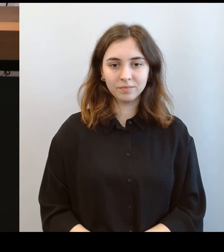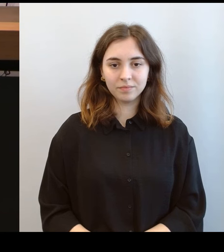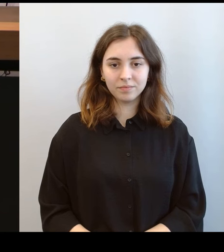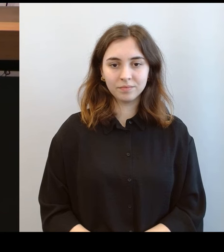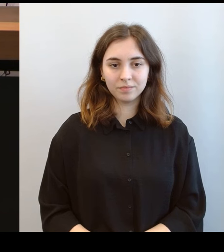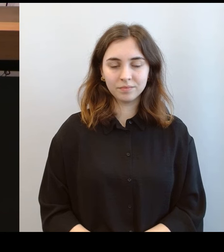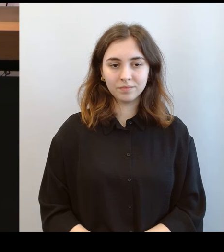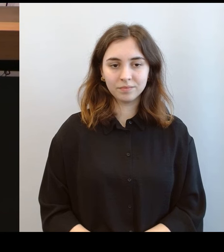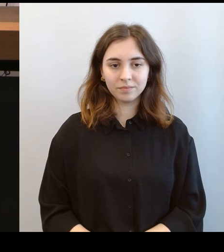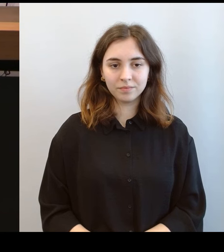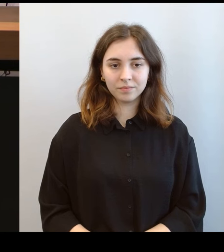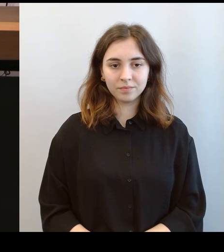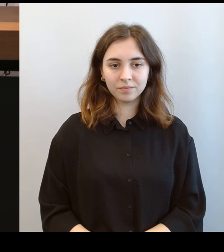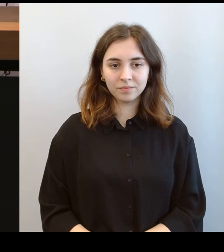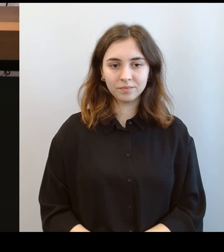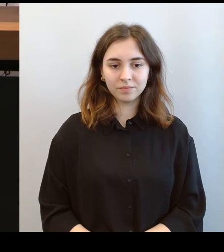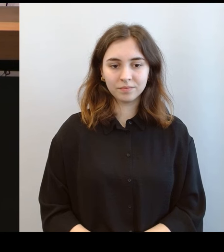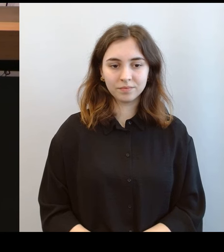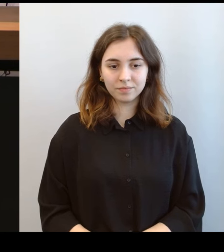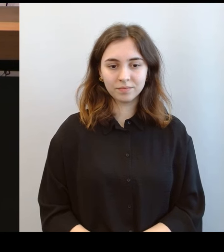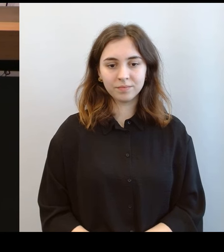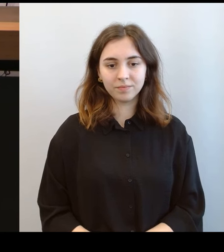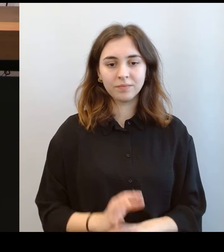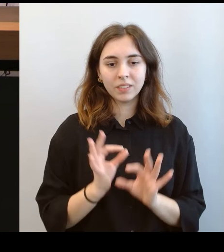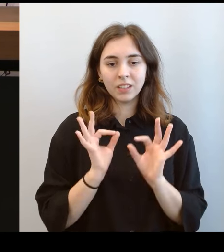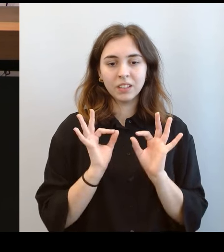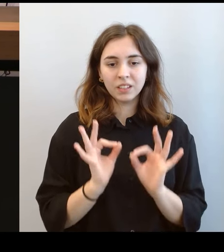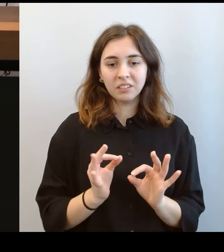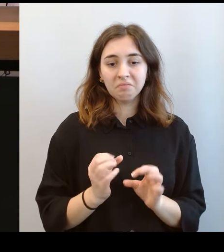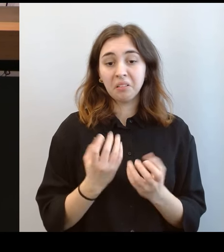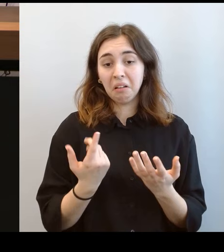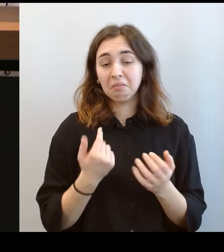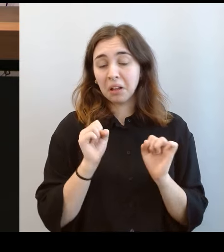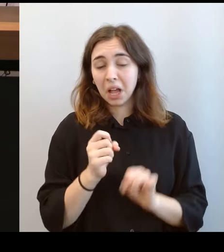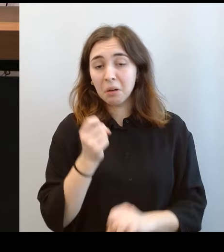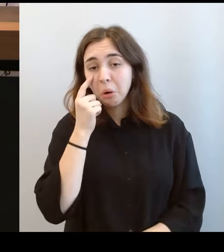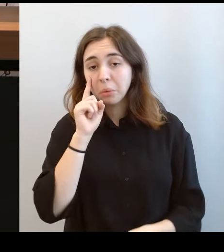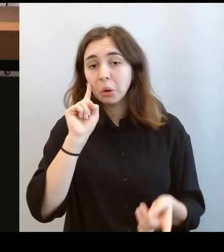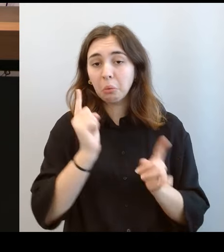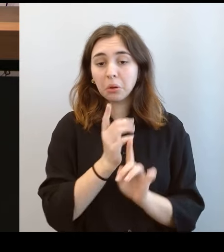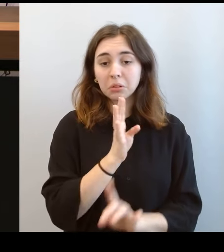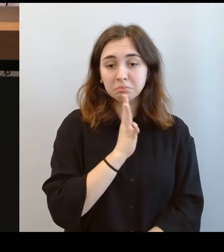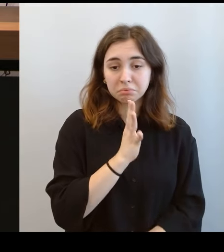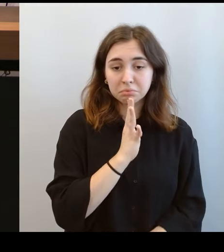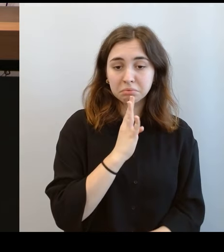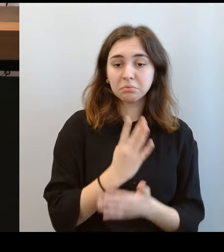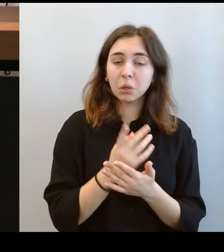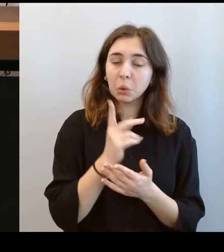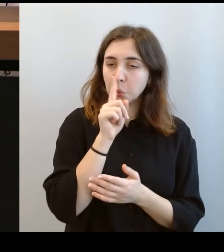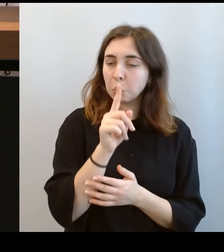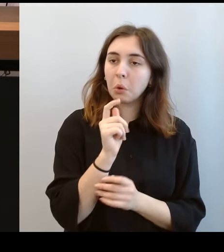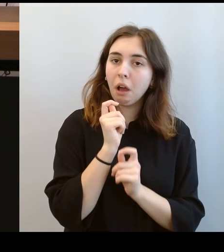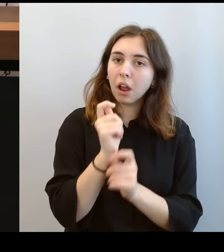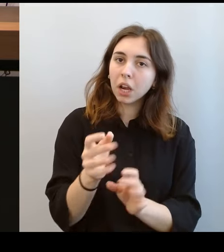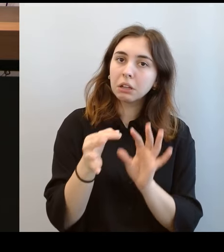(Rednerwechsel) Wenn ich mich kurz halten wollte, dann wäre zu dem Antrag nur zu sagen, dass er ein Armutszeugnis ist. Sorry.